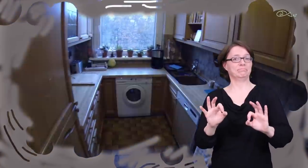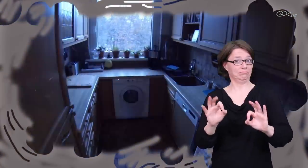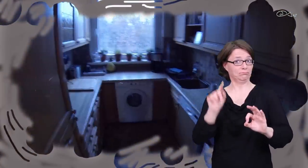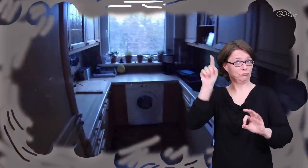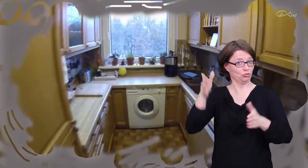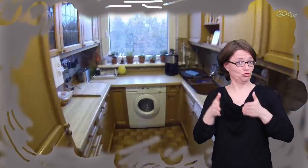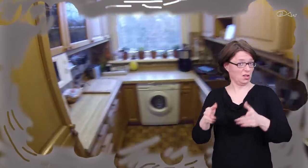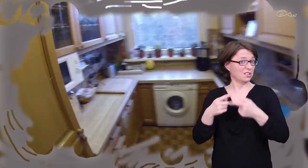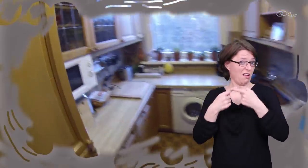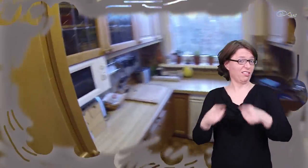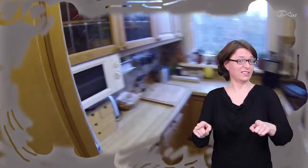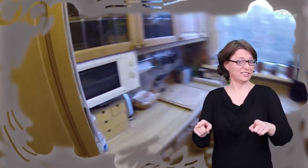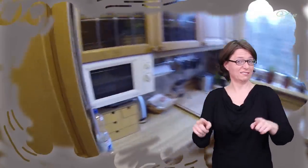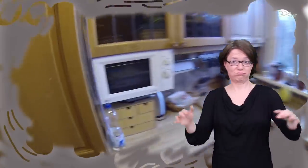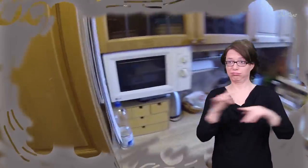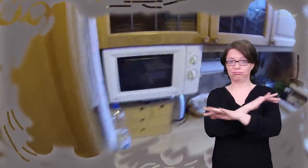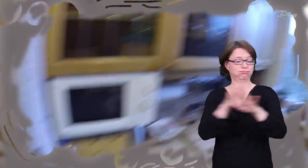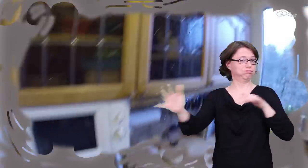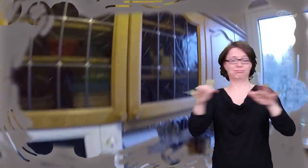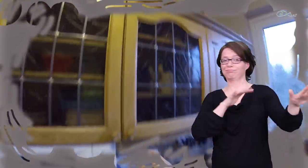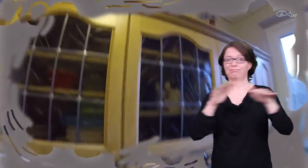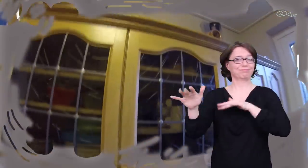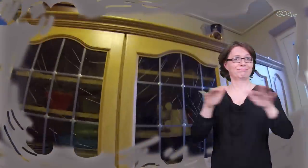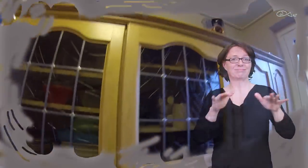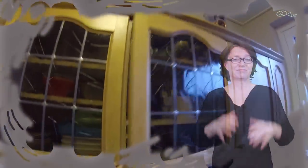Draußen auf der Straße ist alles anders, da ist sie nicht so sicher.